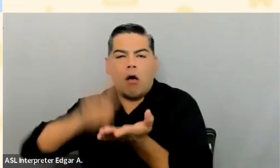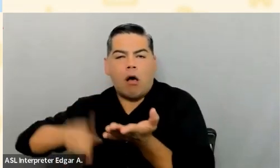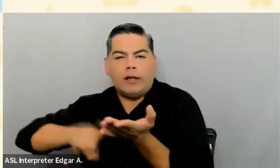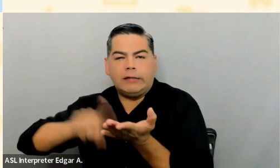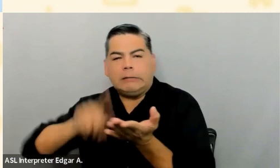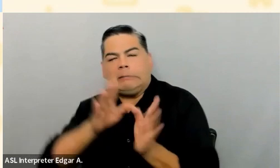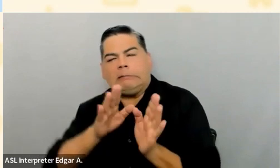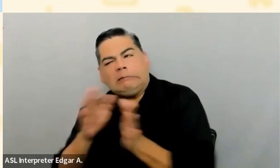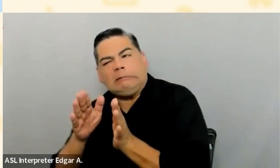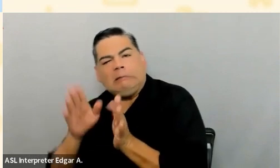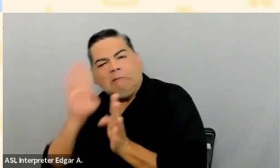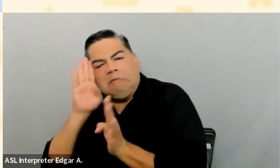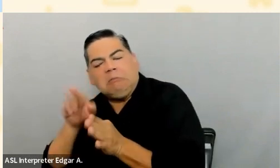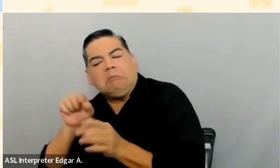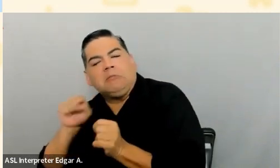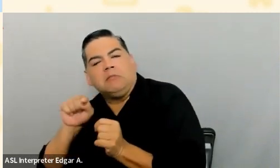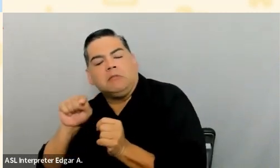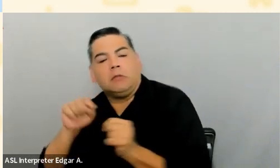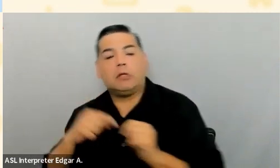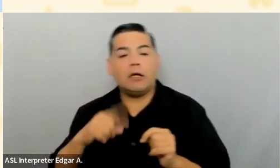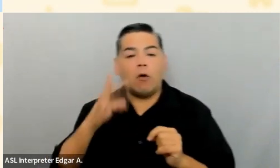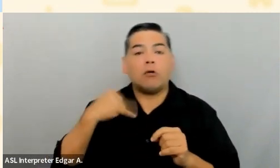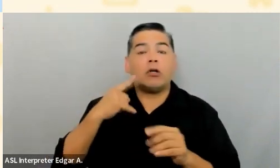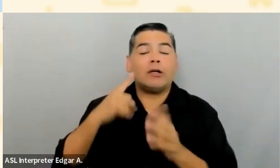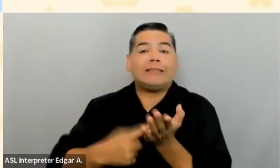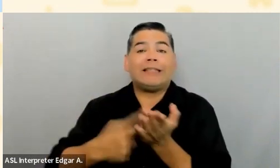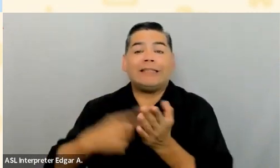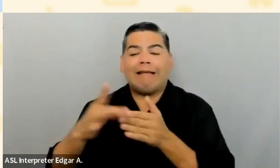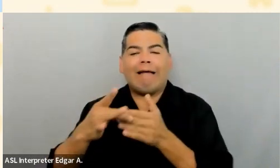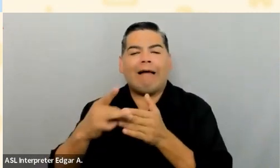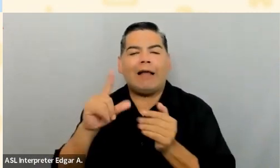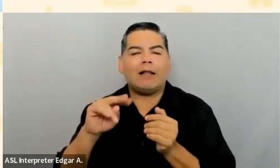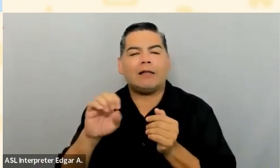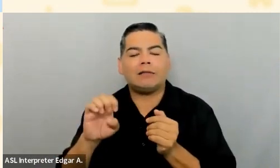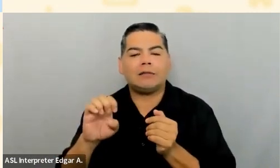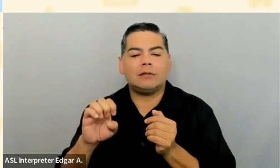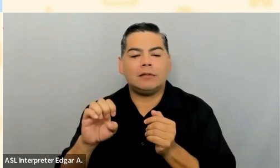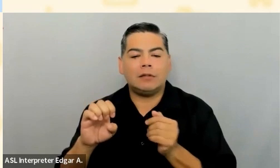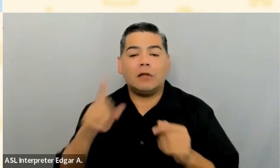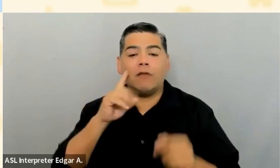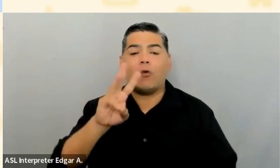Y cuando se trata de WordPress, hay un poco más que sólo las guías de accesibilidad del contenido web.